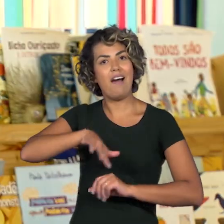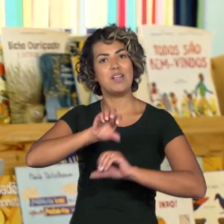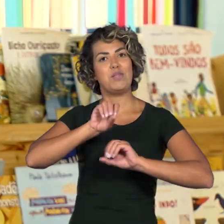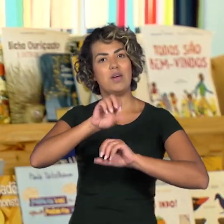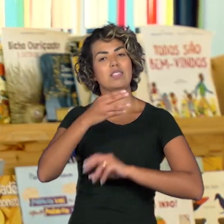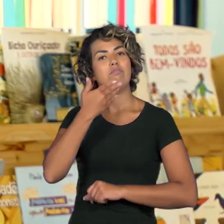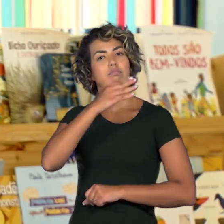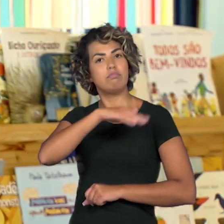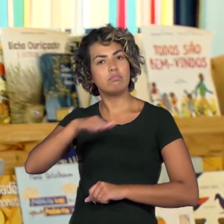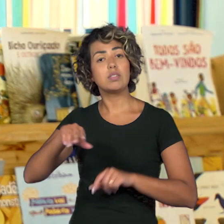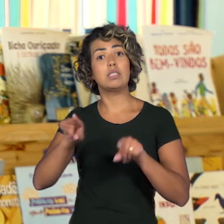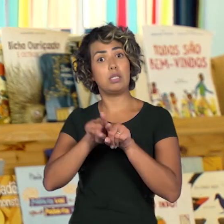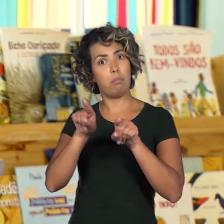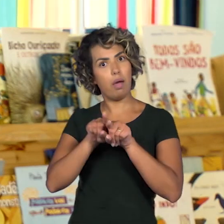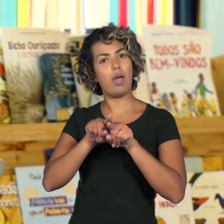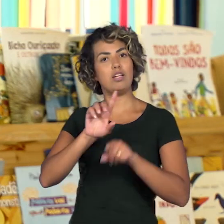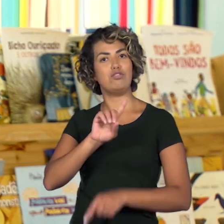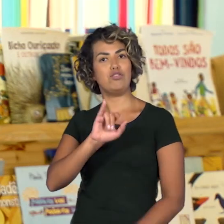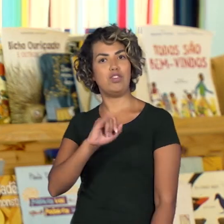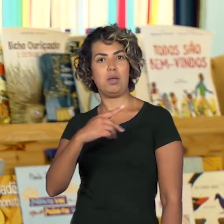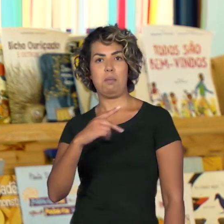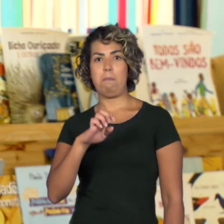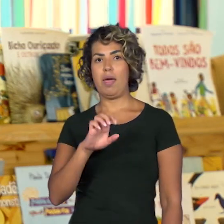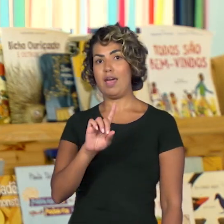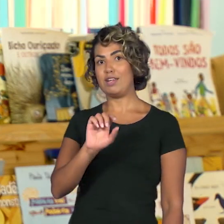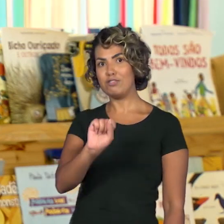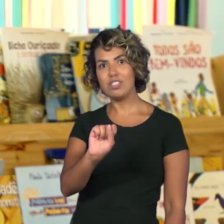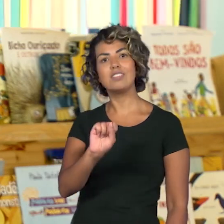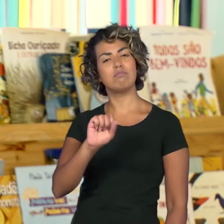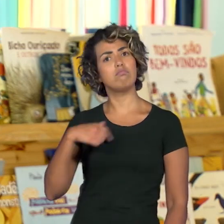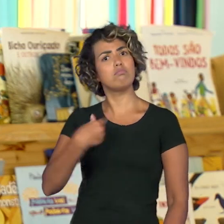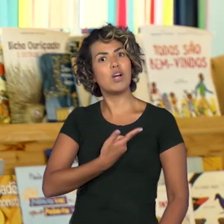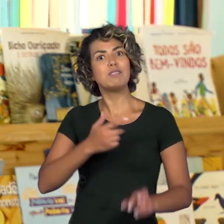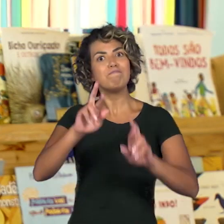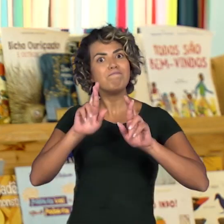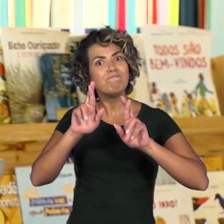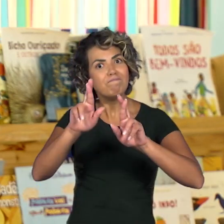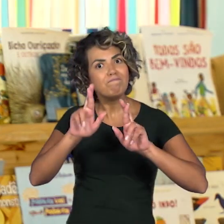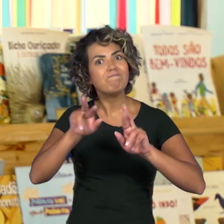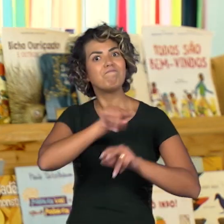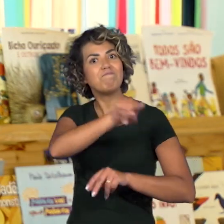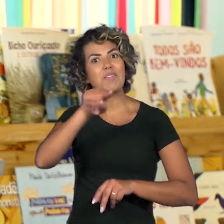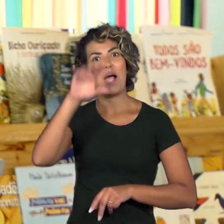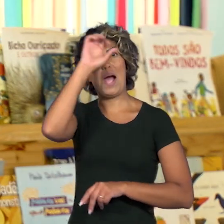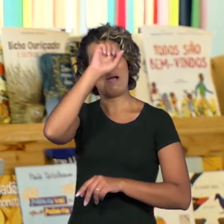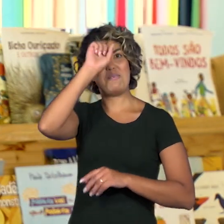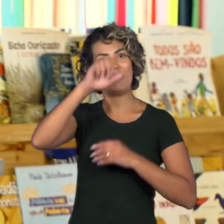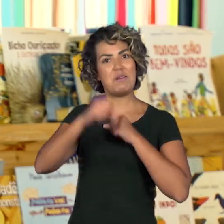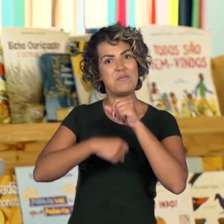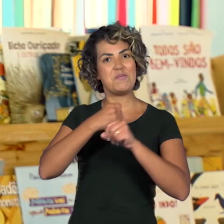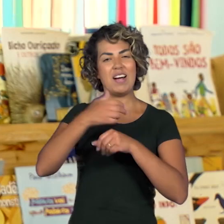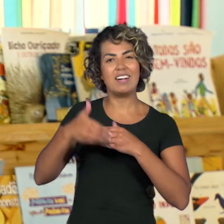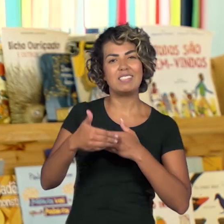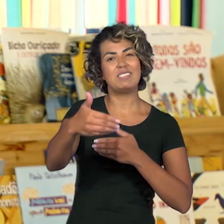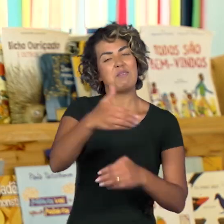E AS FORMADORAS DAS "DIPEDS", ESTAMOS À DISPOSIÇÃO E DESEJAMOS UM ANO LETIVO DE MUITA APRENDIZAGEM PARA TODAS.